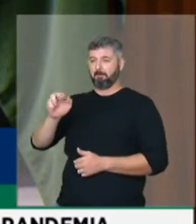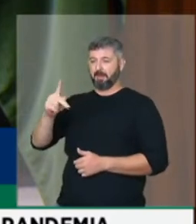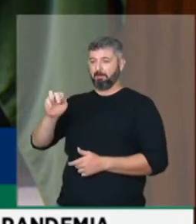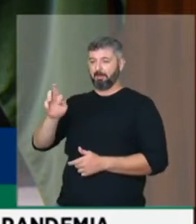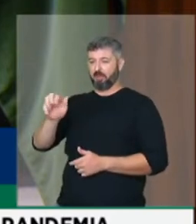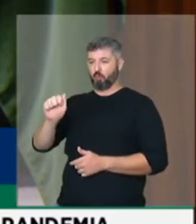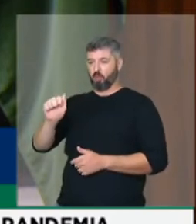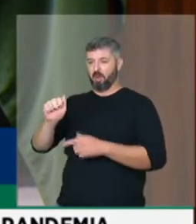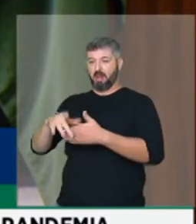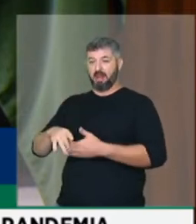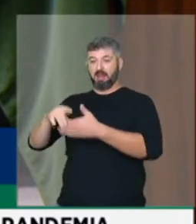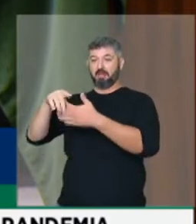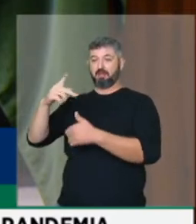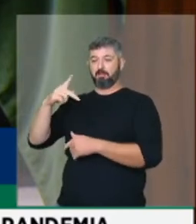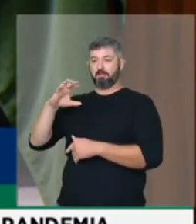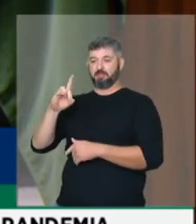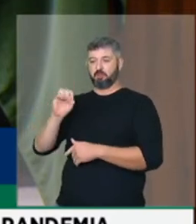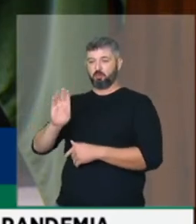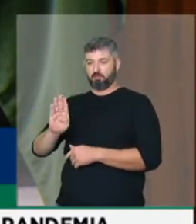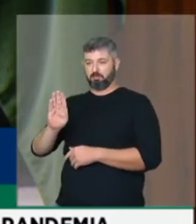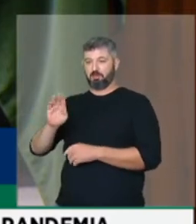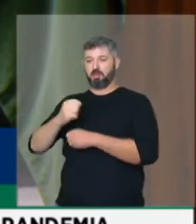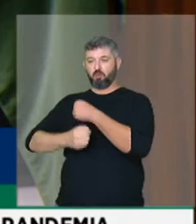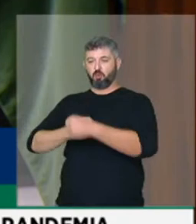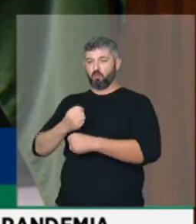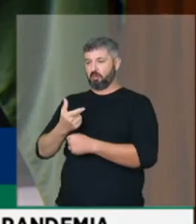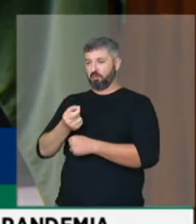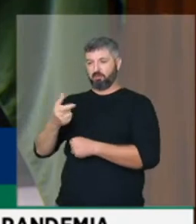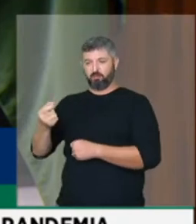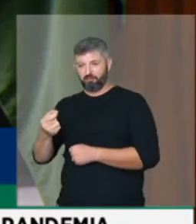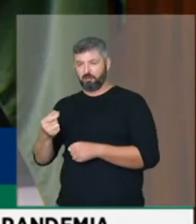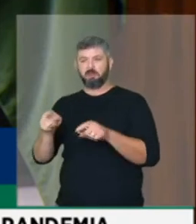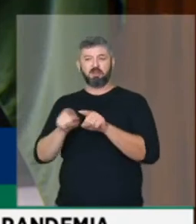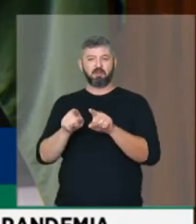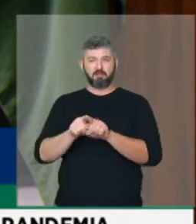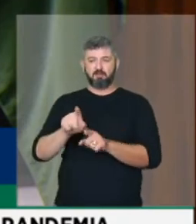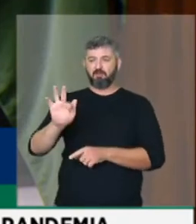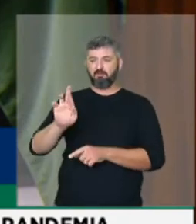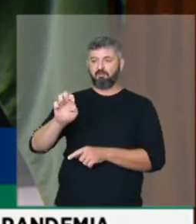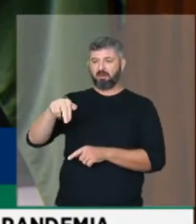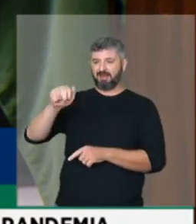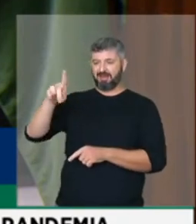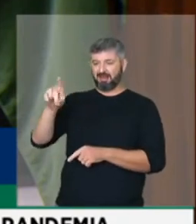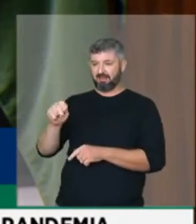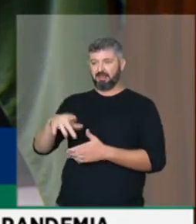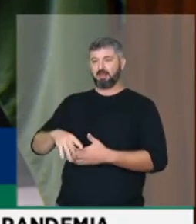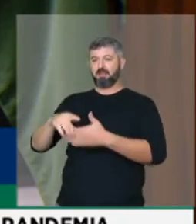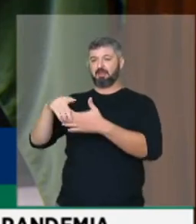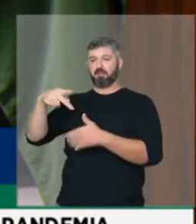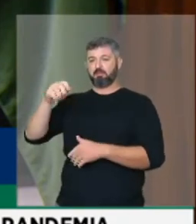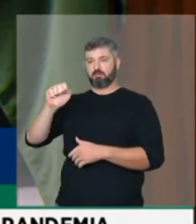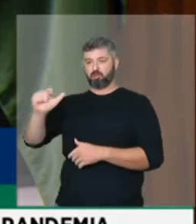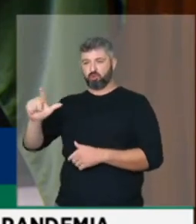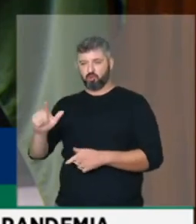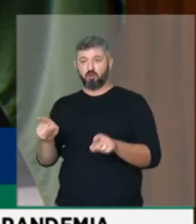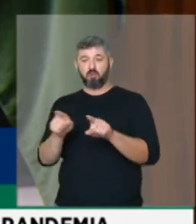TUA... LÍDER DO PCDOB EM 2020 DA MESMA FORMA, A MINHA QUERIDA LÍDER FERNANDA MELCHIONNA, LÍDER DO PSOL, ASSIM COMO A LÍDER SÂMIA BONFIM QUE HOJE A LÍDER TALÍ